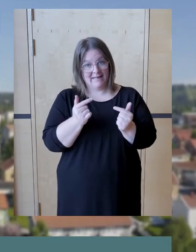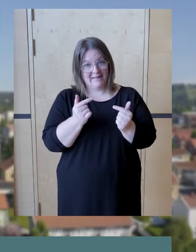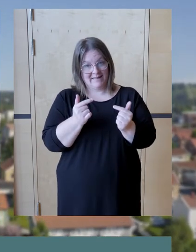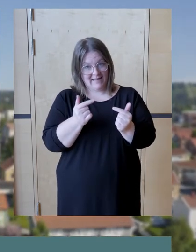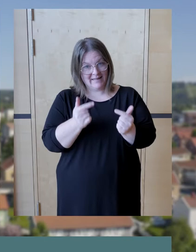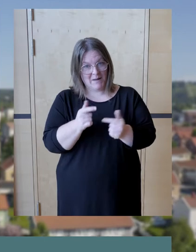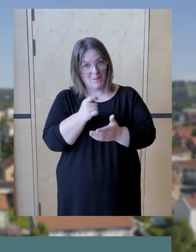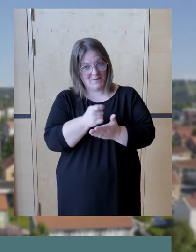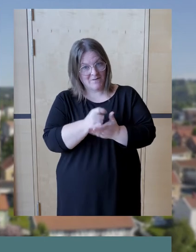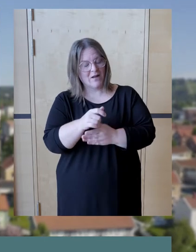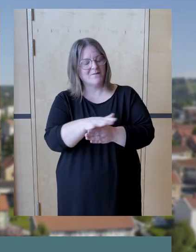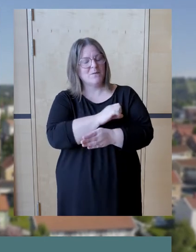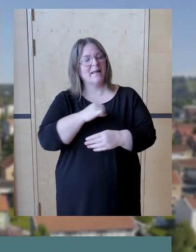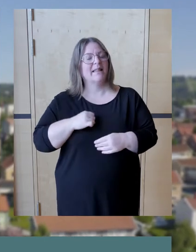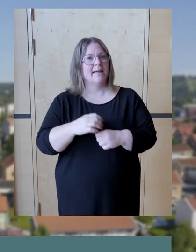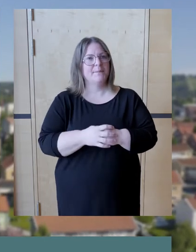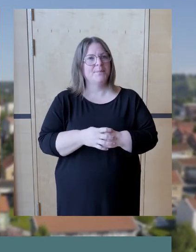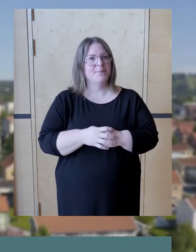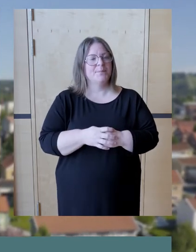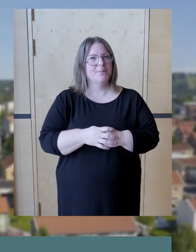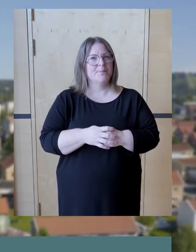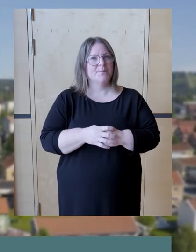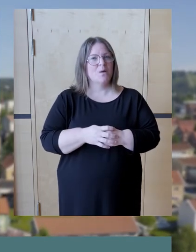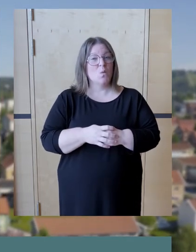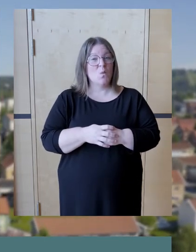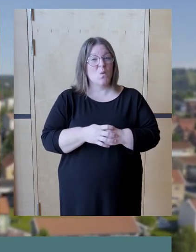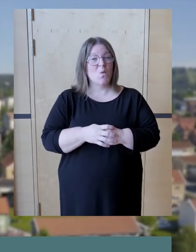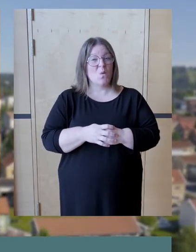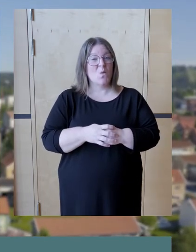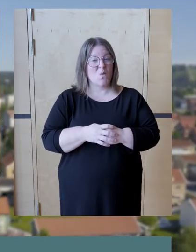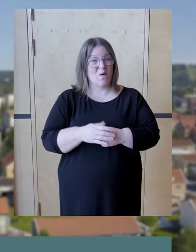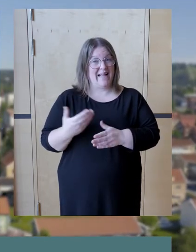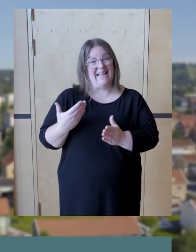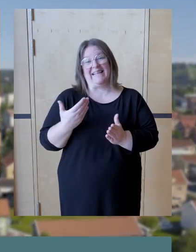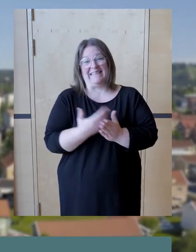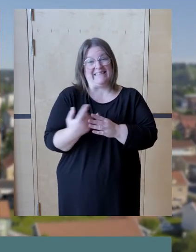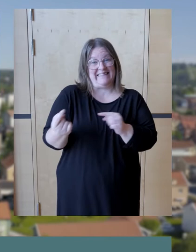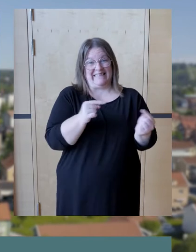Det blev ganska het diskussion och det känns som att det börjar närma sig